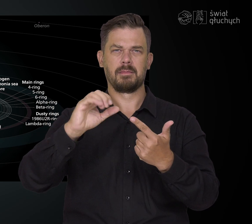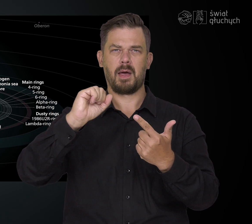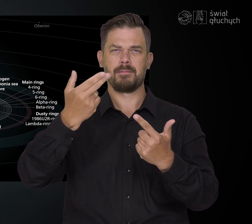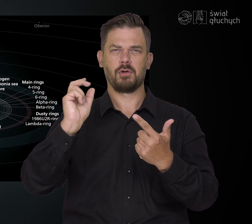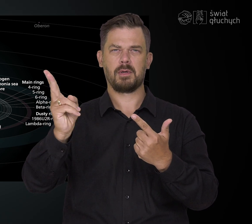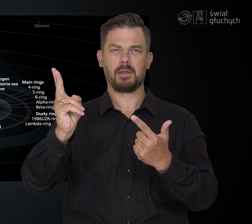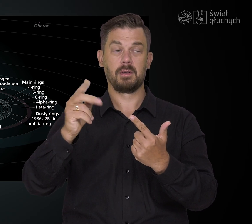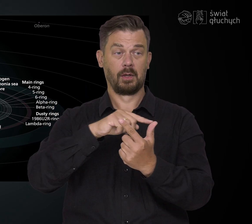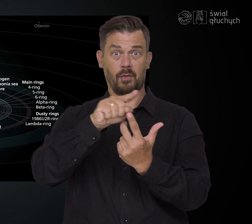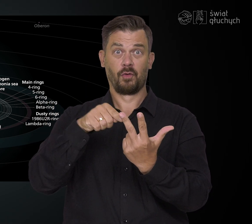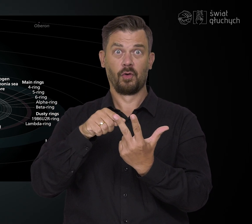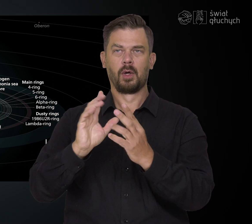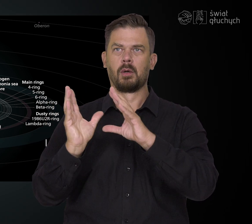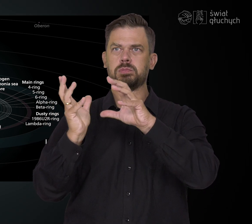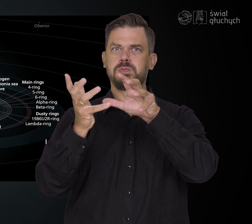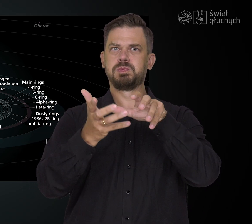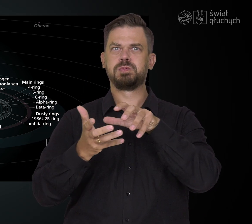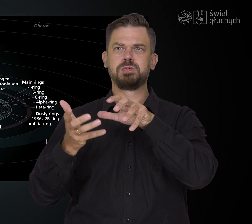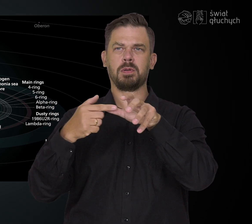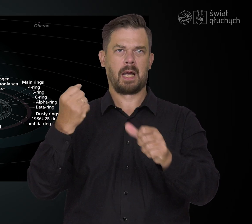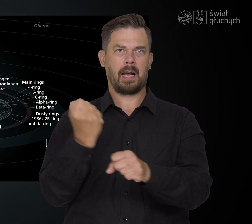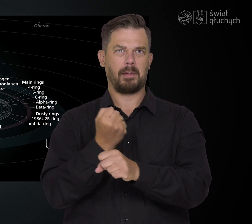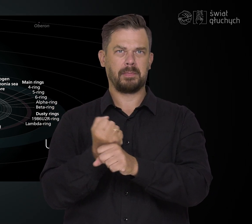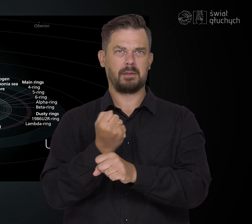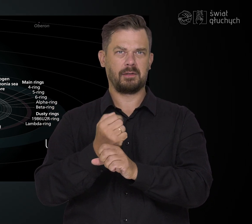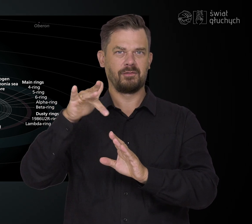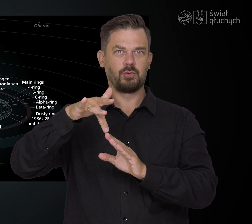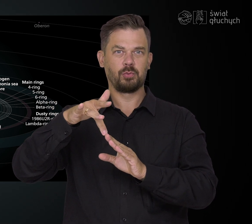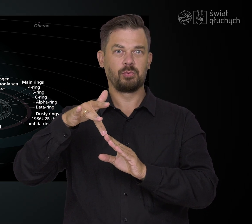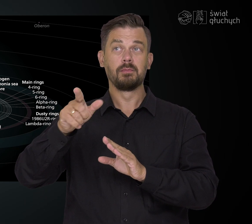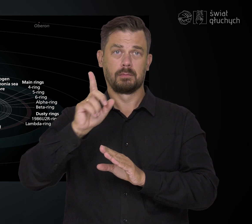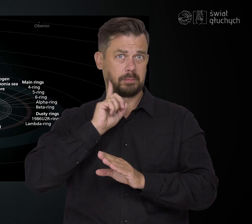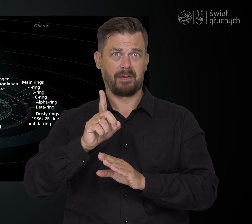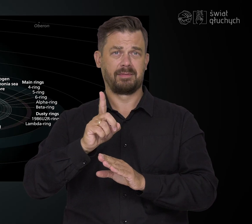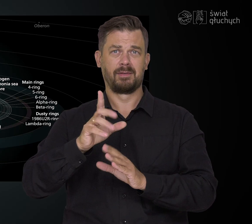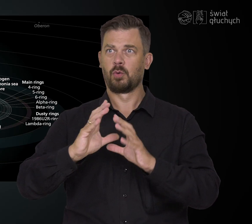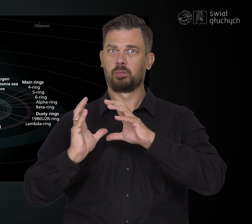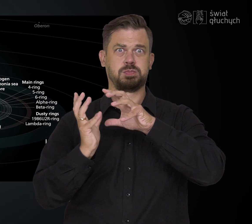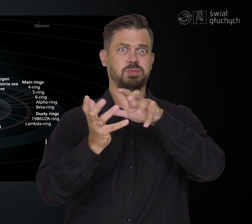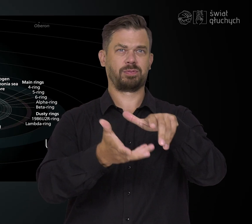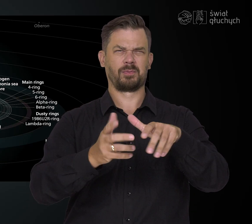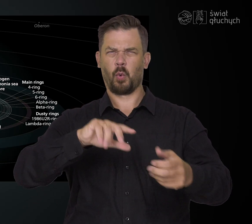która otacza całkiem nieduże skaliste jądro w samym środku. Dosłownie kosmiczna zupa z lodu i chemikaliów.